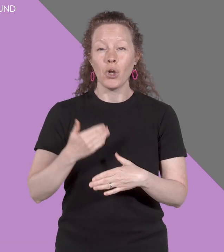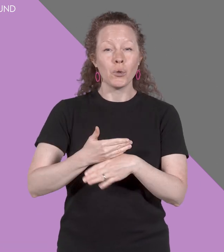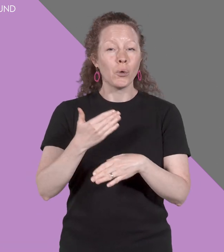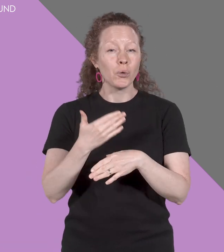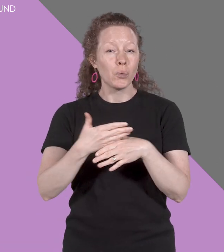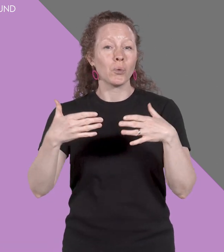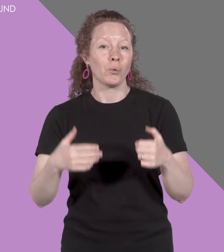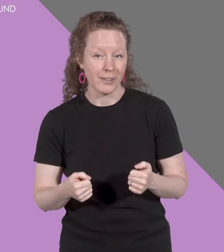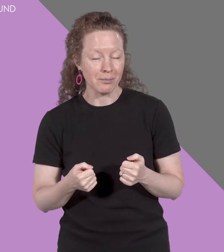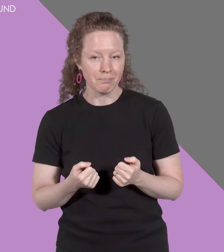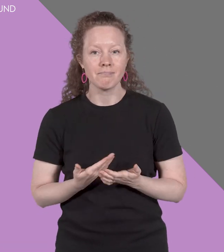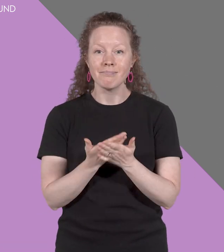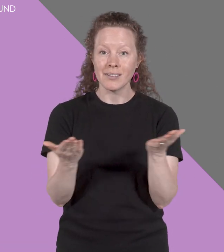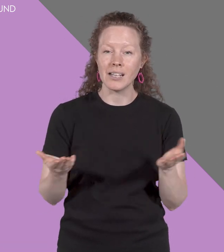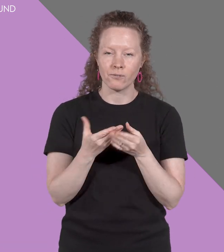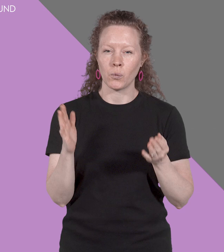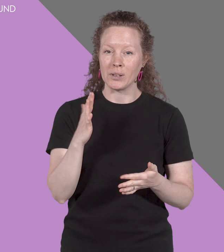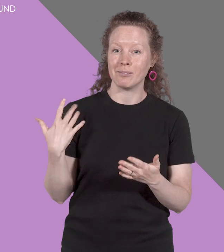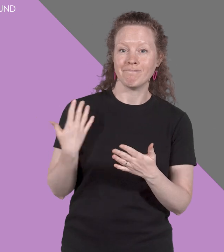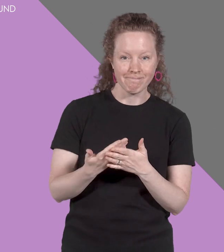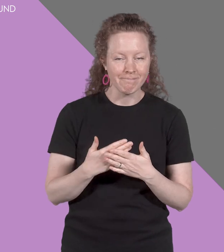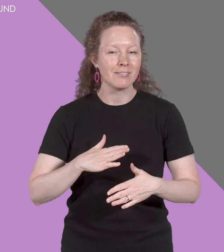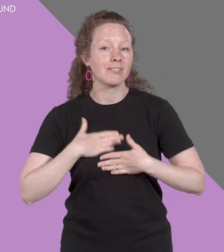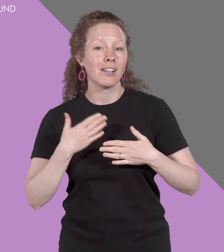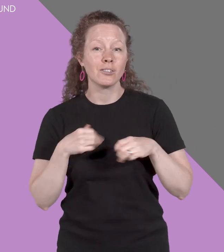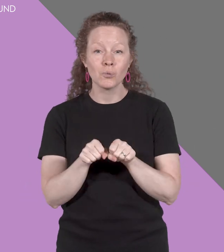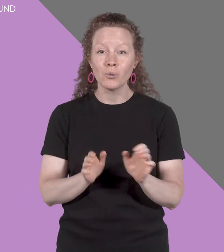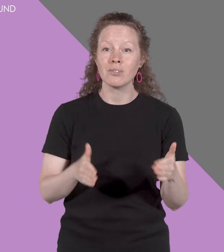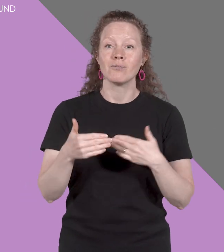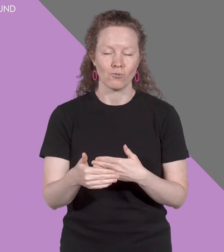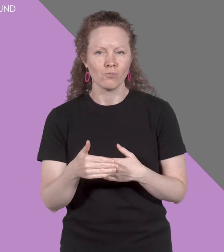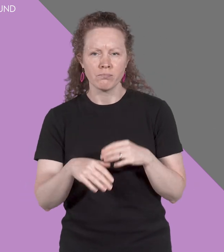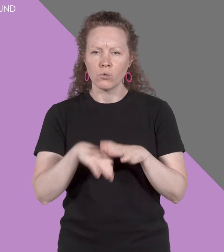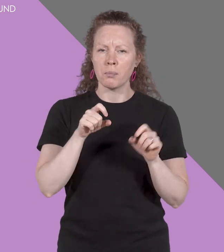Teater Tottis nya pjäs för i vår, - Kärlek i en skokartong (Rakkaus kenkälaatikossa), -